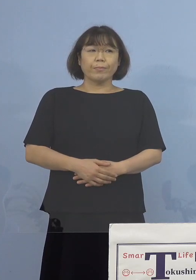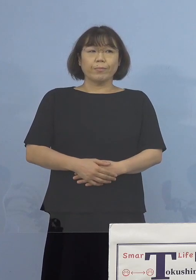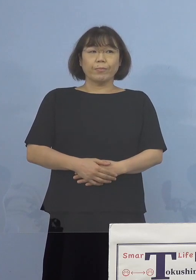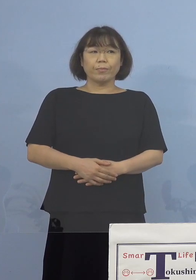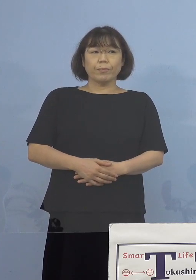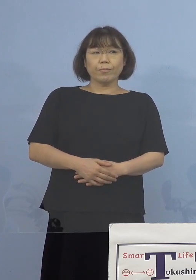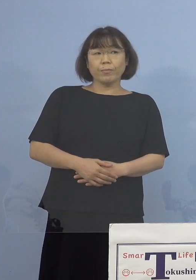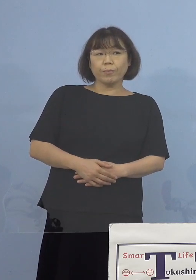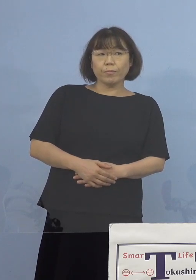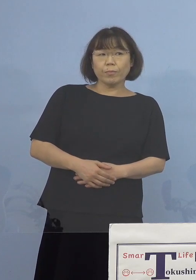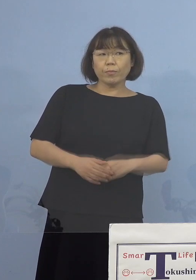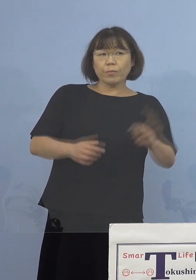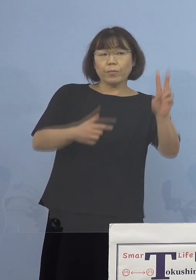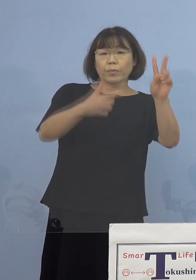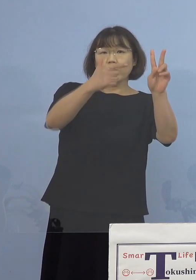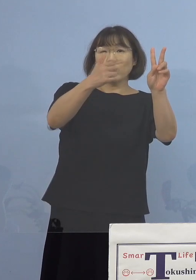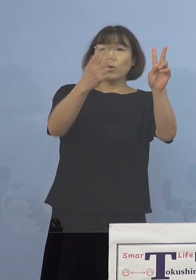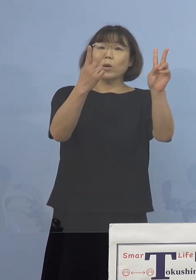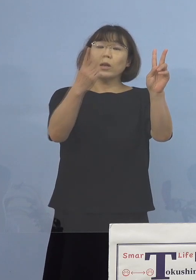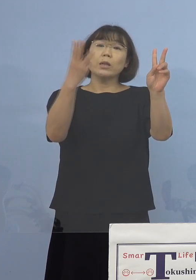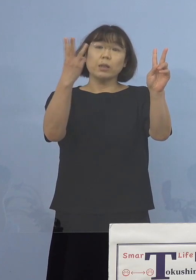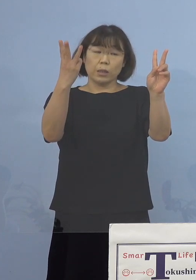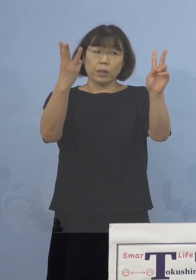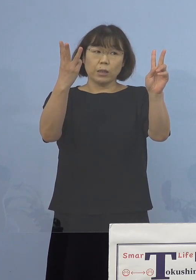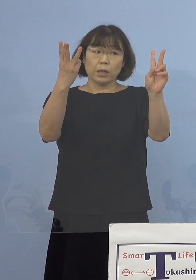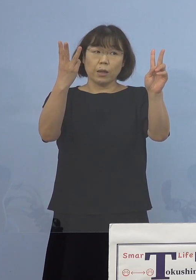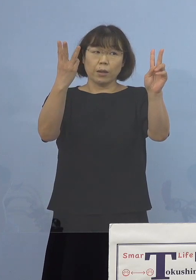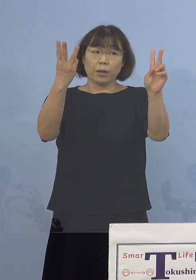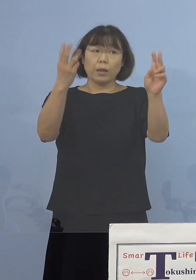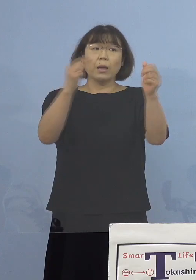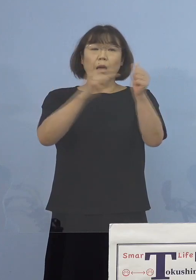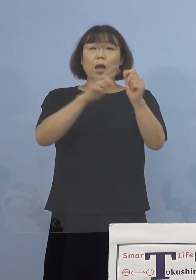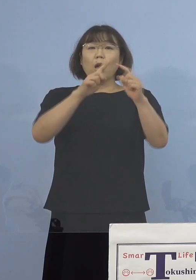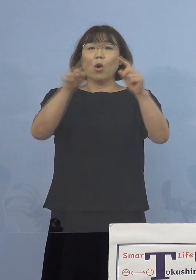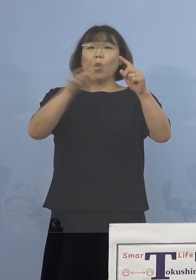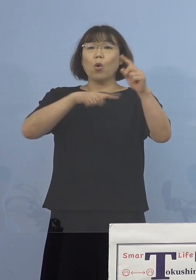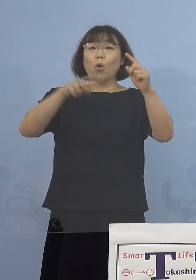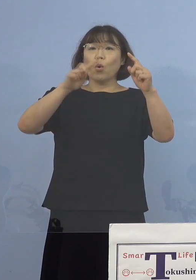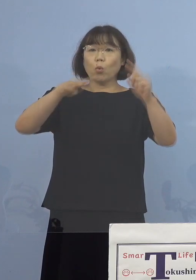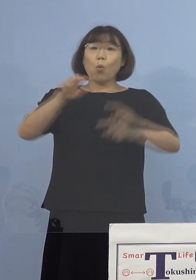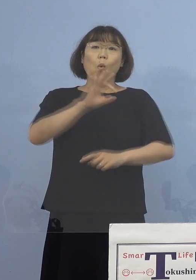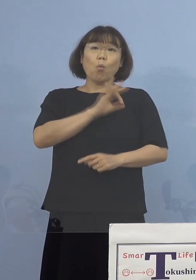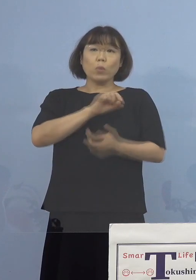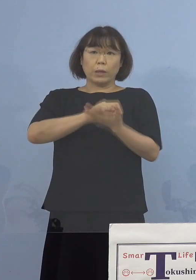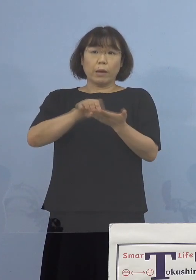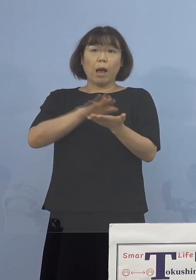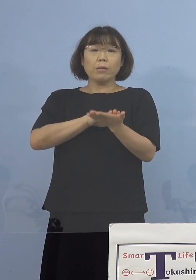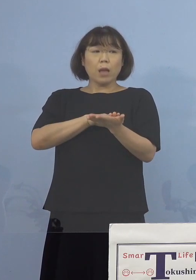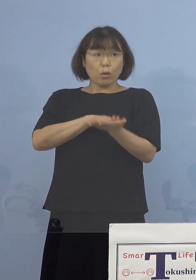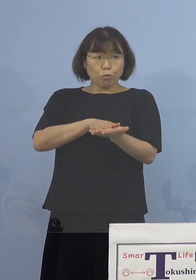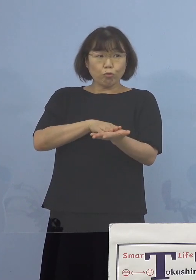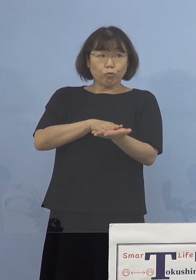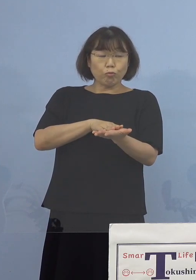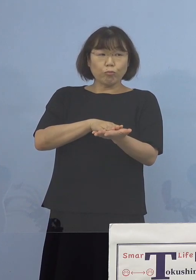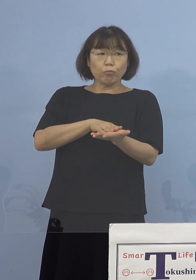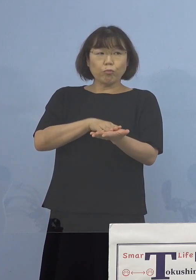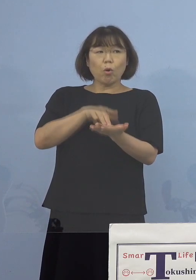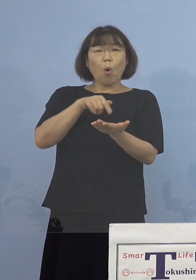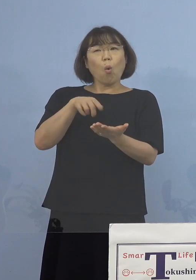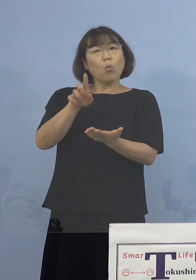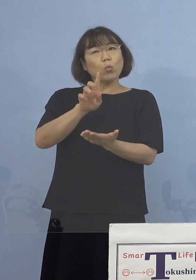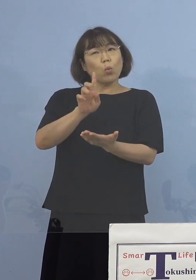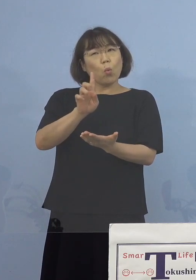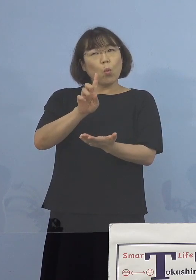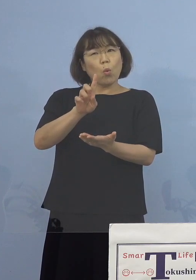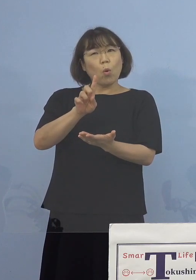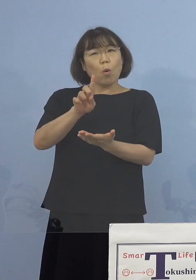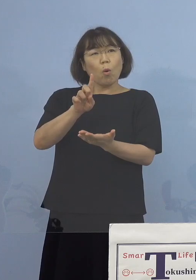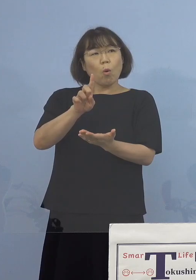2,623（例目）の方が公務員というふうに なっているんですが、どういった職種でしょうか